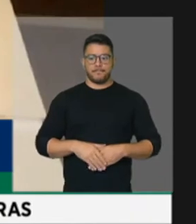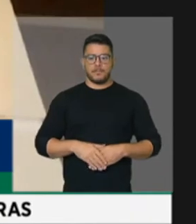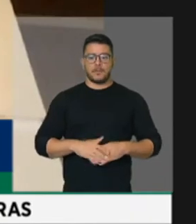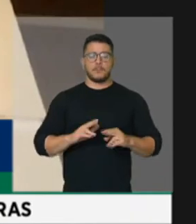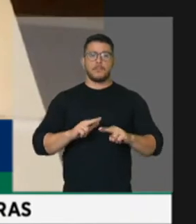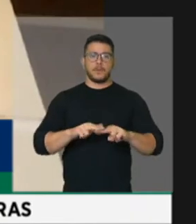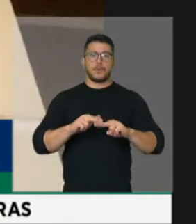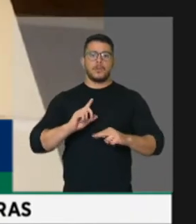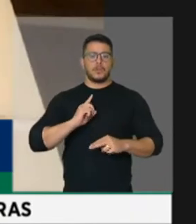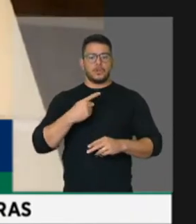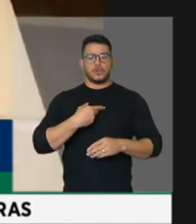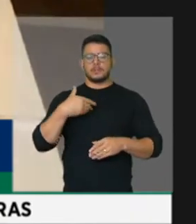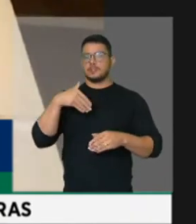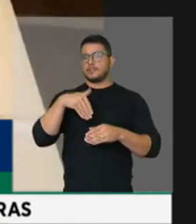PARLAMENTO EM TODO PERÍODO